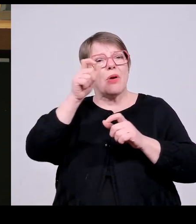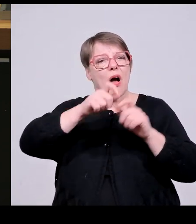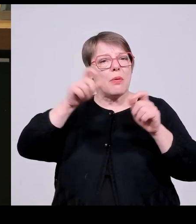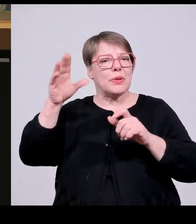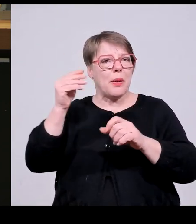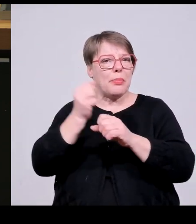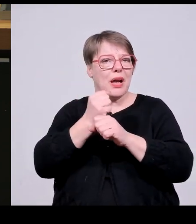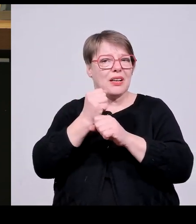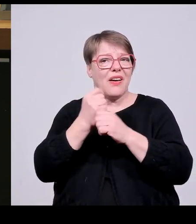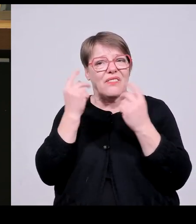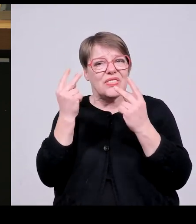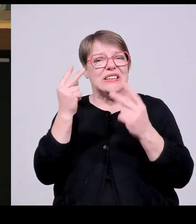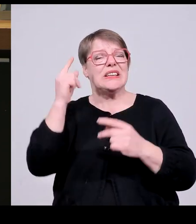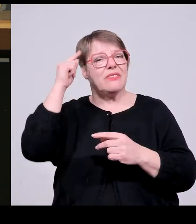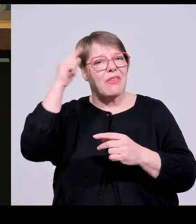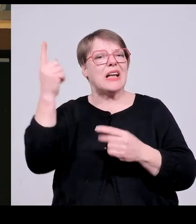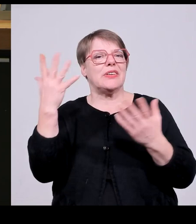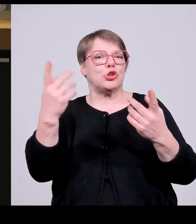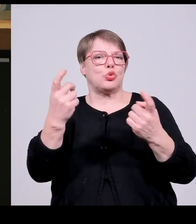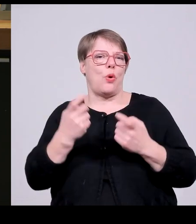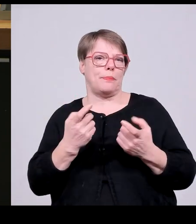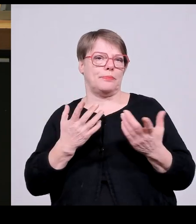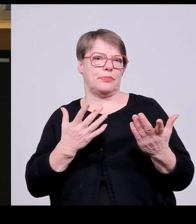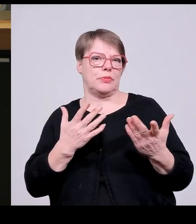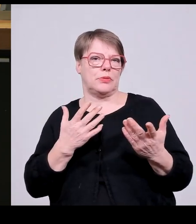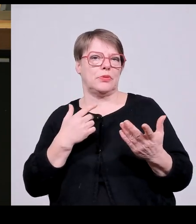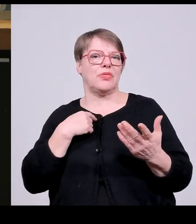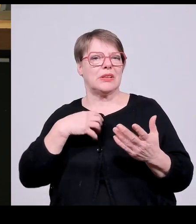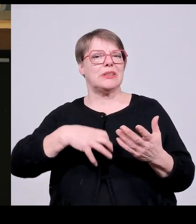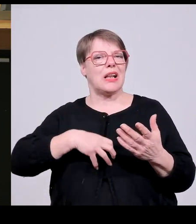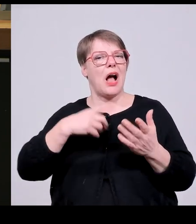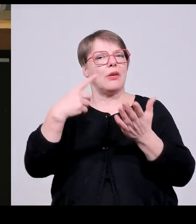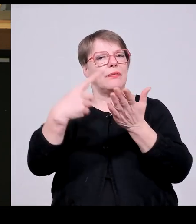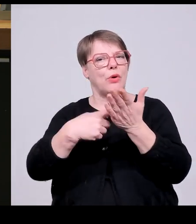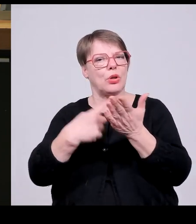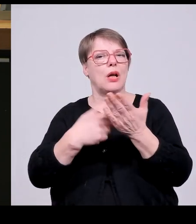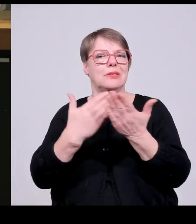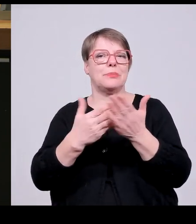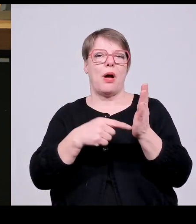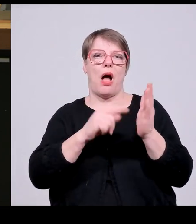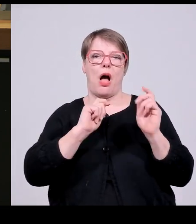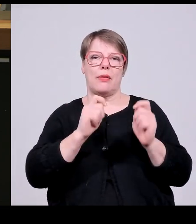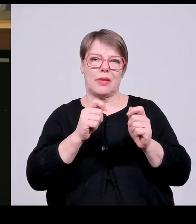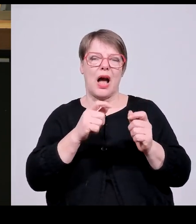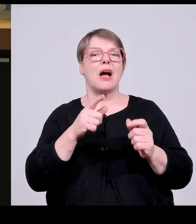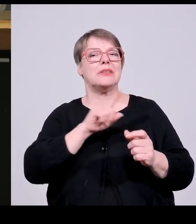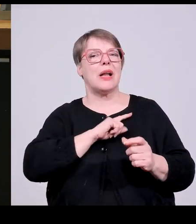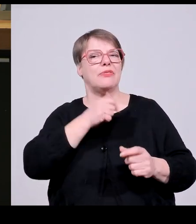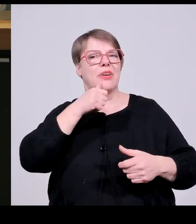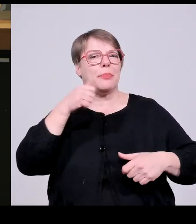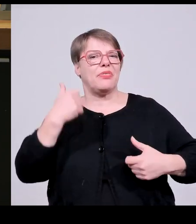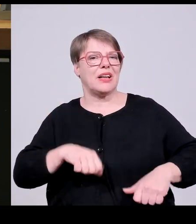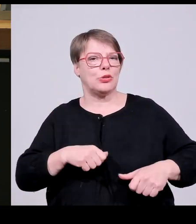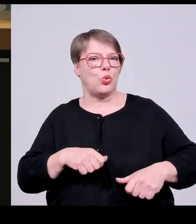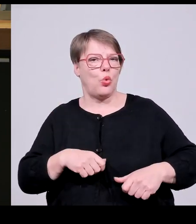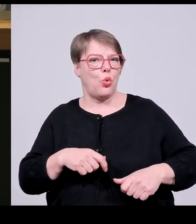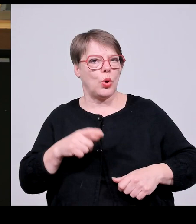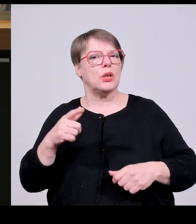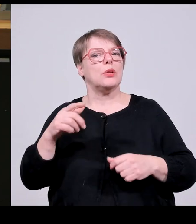auch für die vielen Beschäftigten in den ausgelagerten Servicegesellschaften gelten, das heißt, alle Arbeitsverhältnisse sollen zu unveränderten Bedingungen